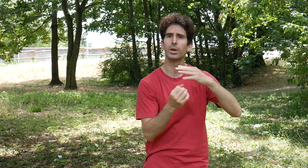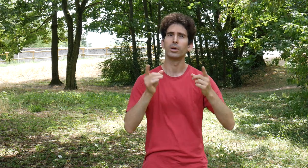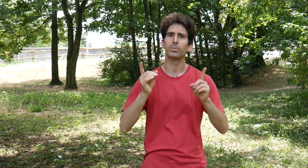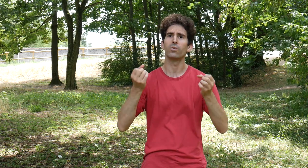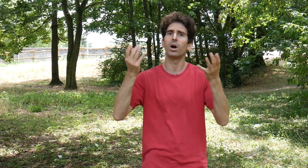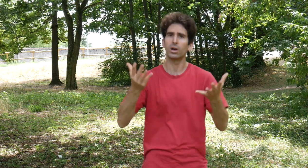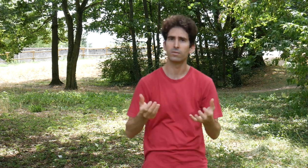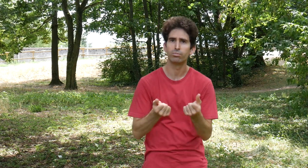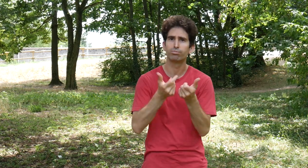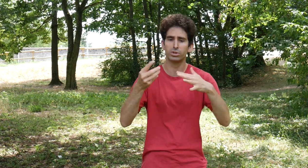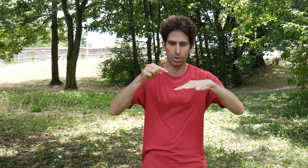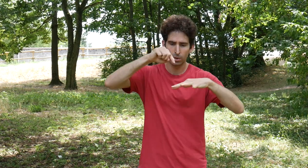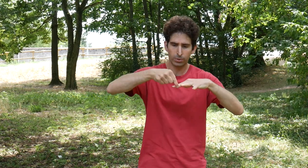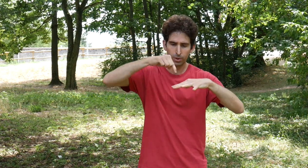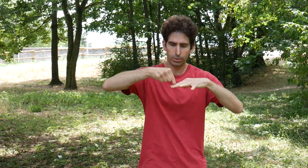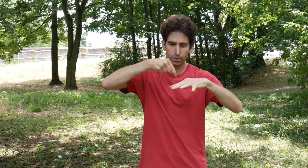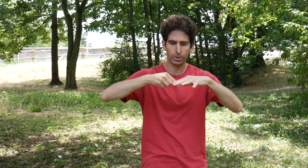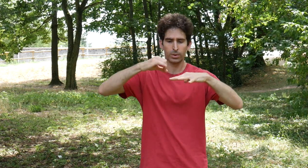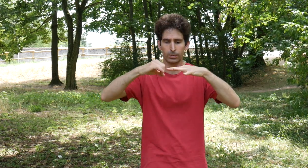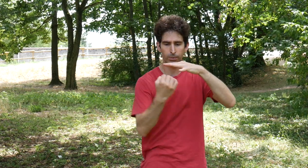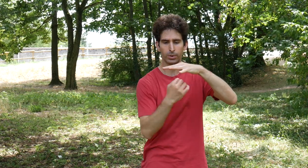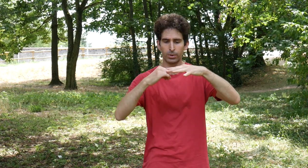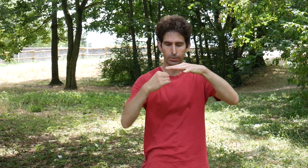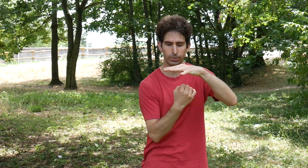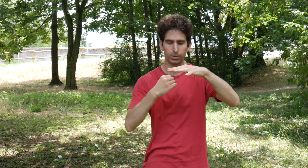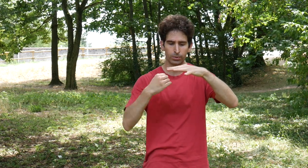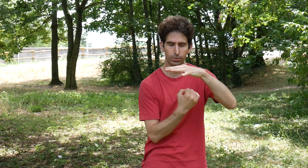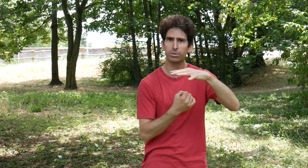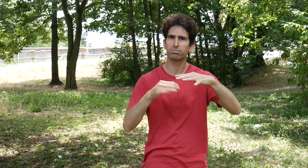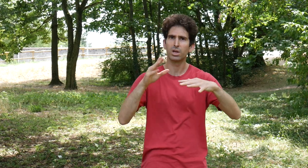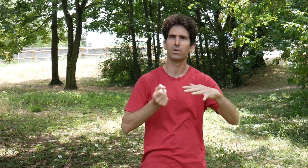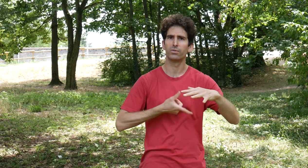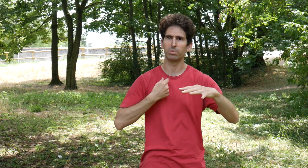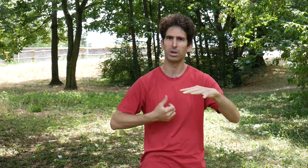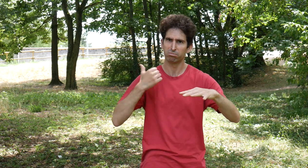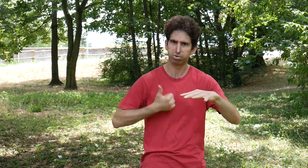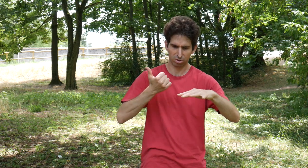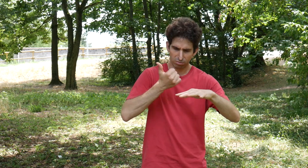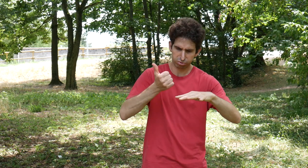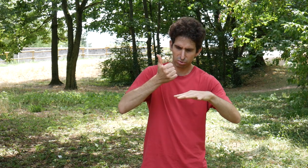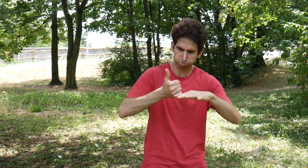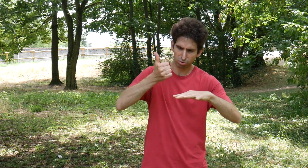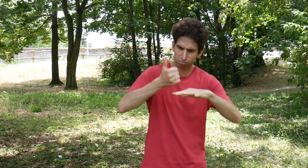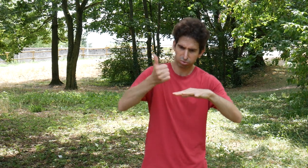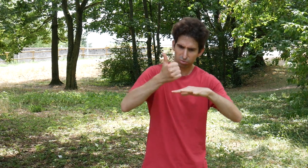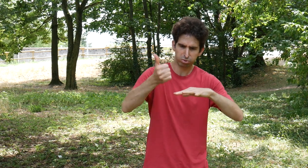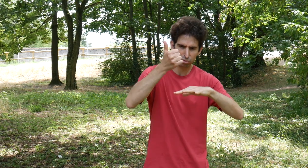Parfois, plusieurs nids se retrouvent côte à côte mais chaque femelle gère son propre nid.